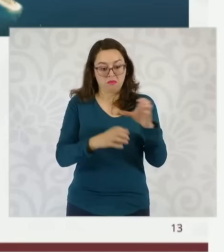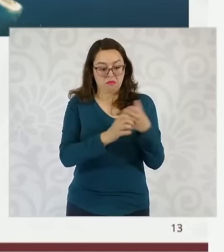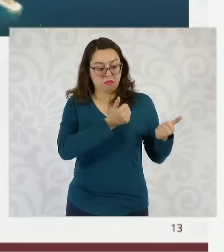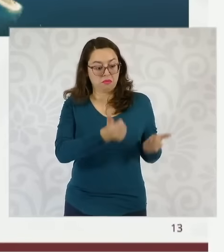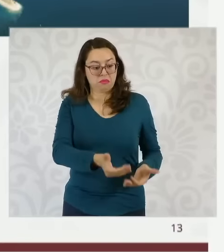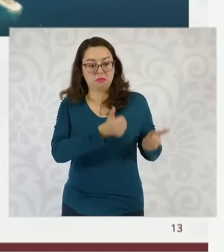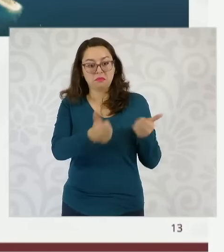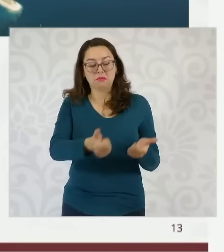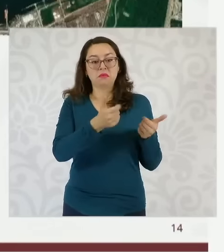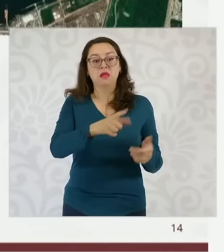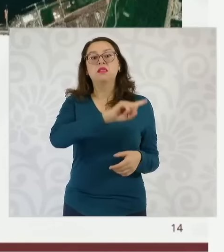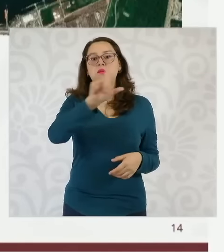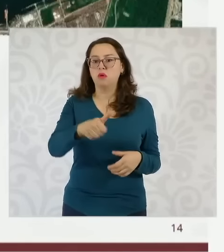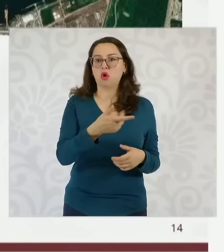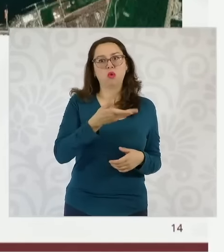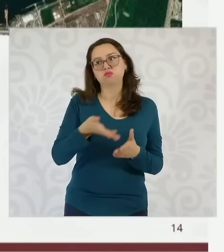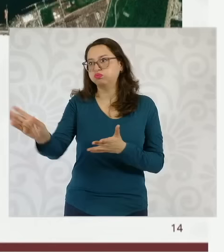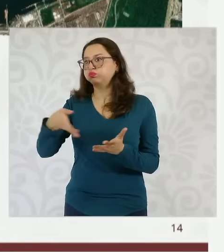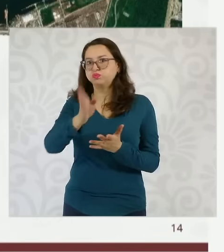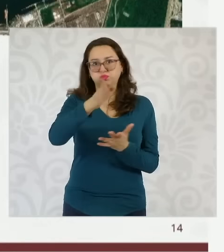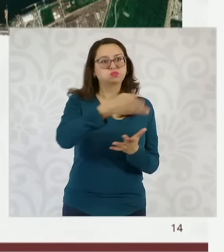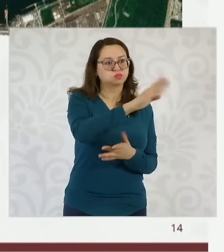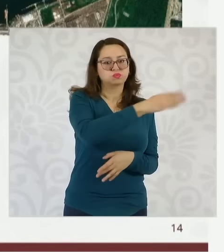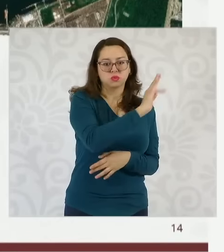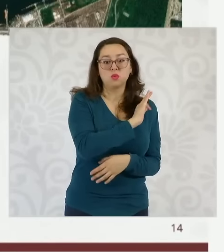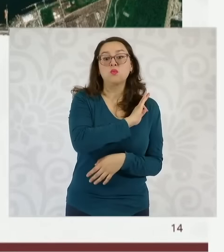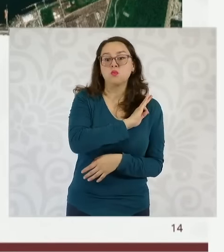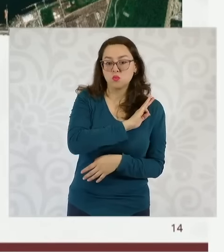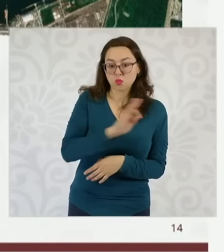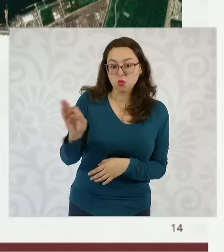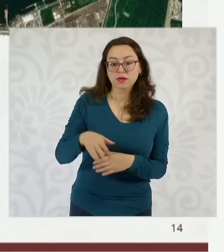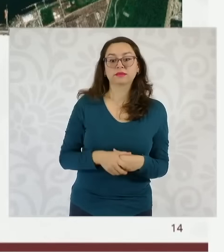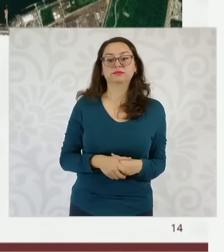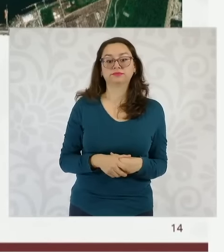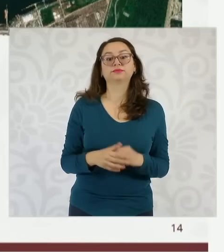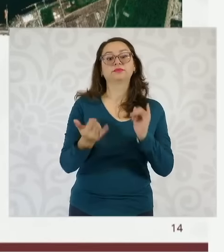la siguiente por favor el puerto de Cuatzacalcos también se está modernizando para incrementar sus